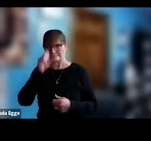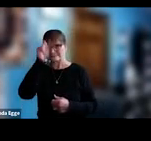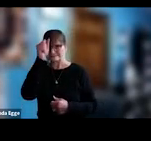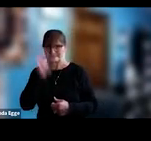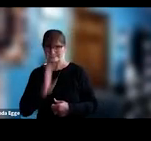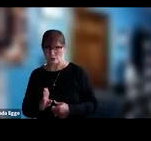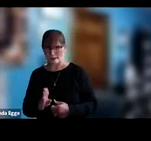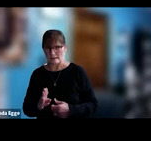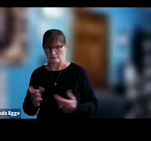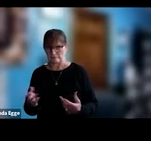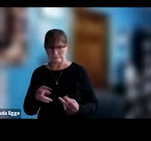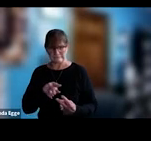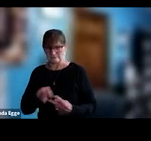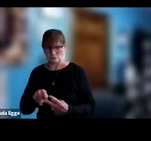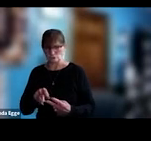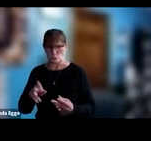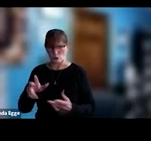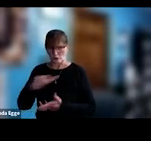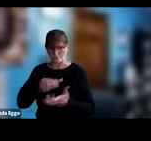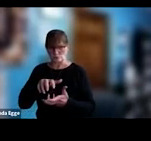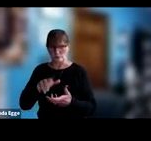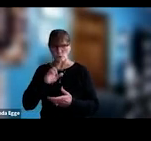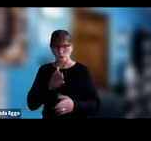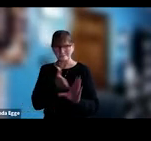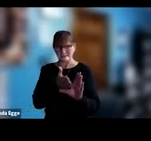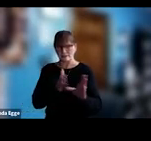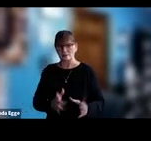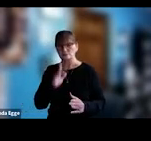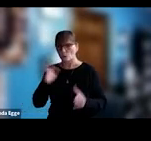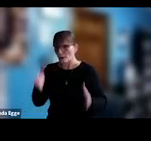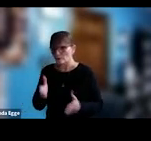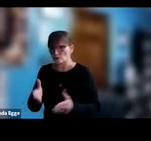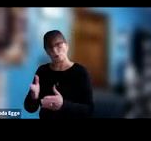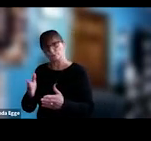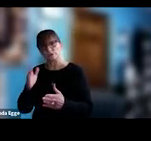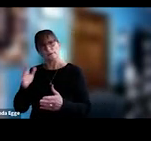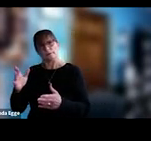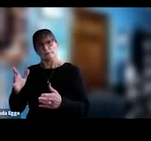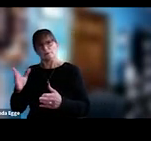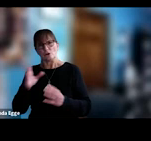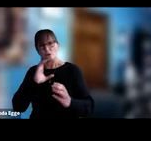Definitivamente también animo a tener conversaciones con los proveedores de salud mental porque tienen mucho que decir